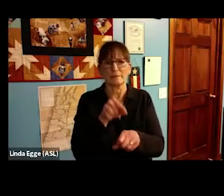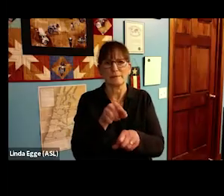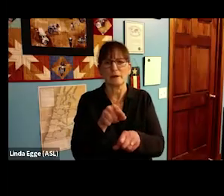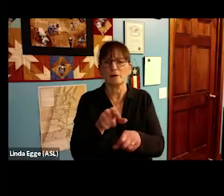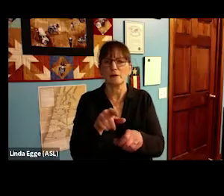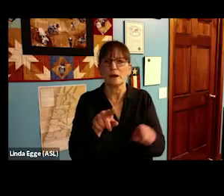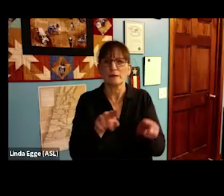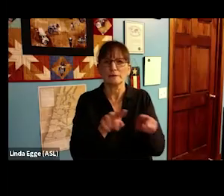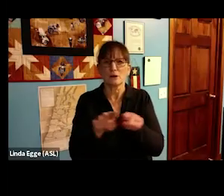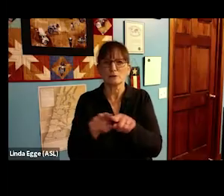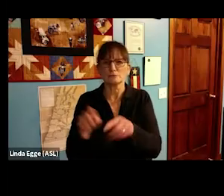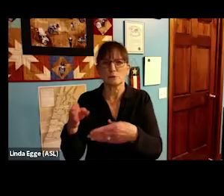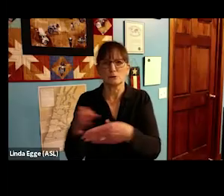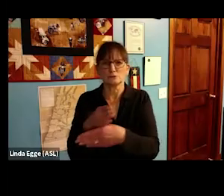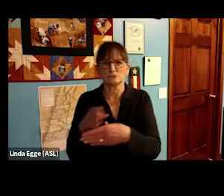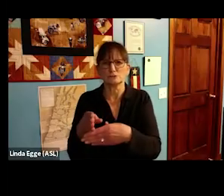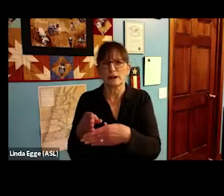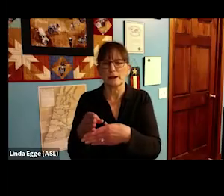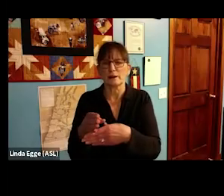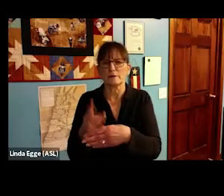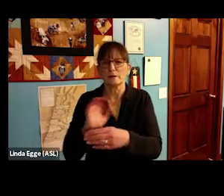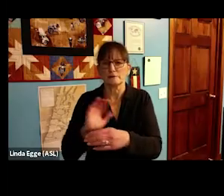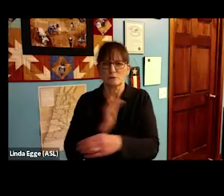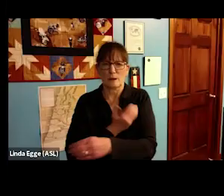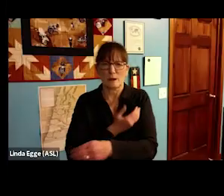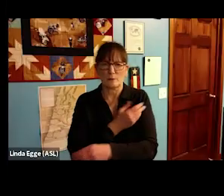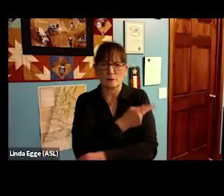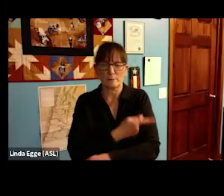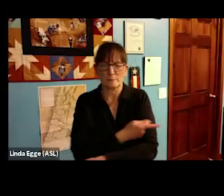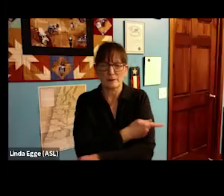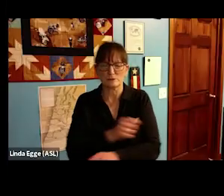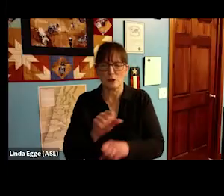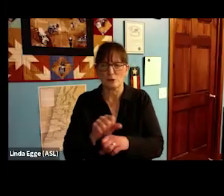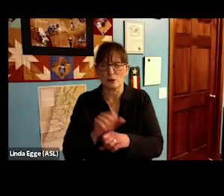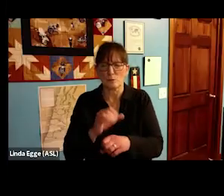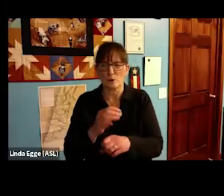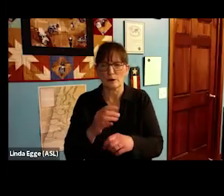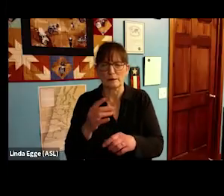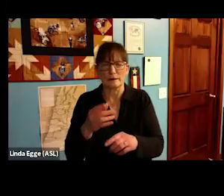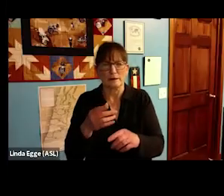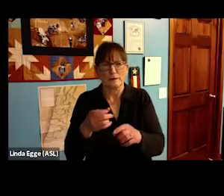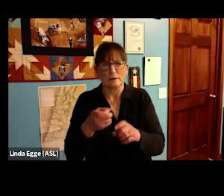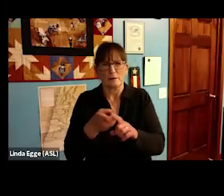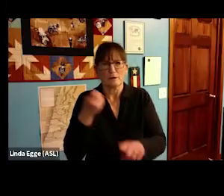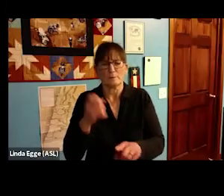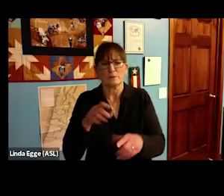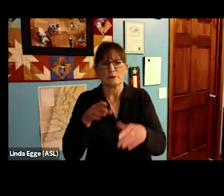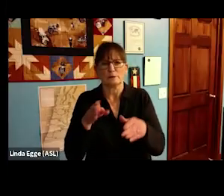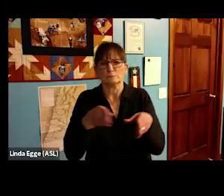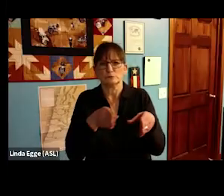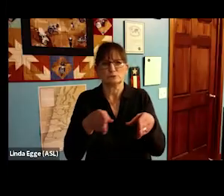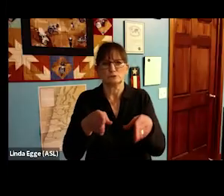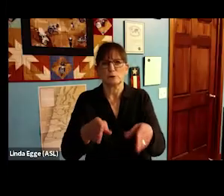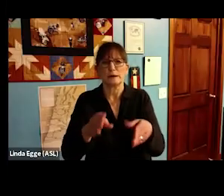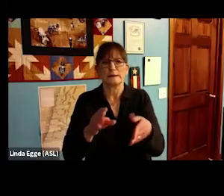con el arrendador o su cónyuge como padre o hijo. La SSA ya no considerará que alguien